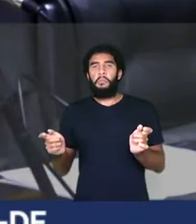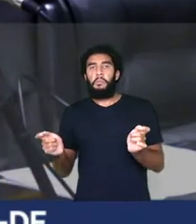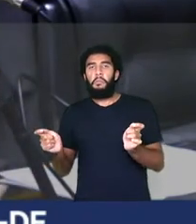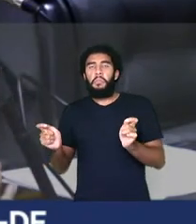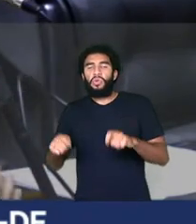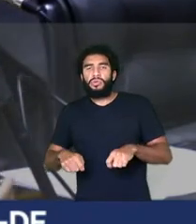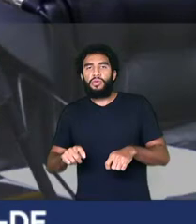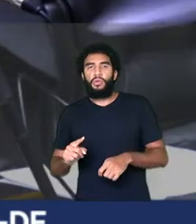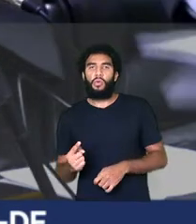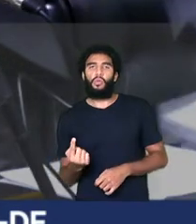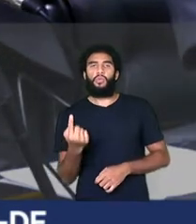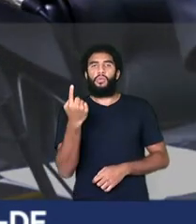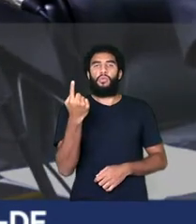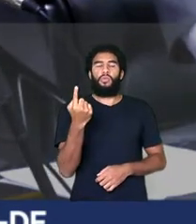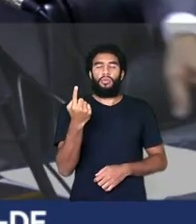ESTÁ DIZENDO QUE SÓ CABE SOBRE ISTO UM ÚNICO IMPOSTO,